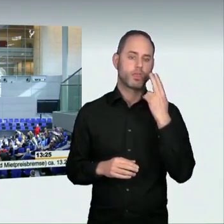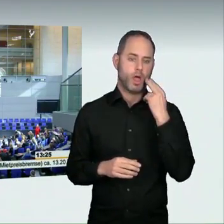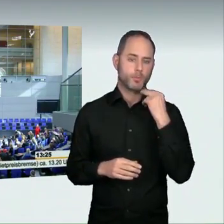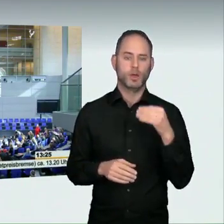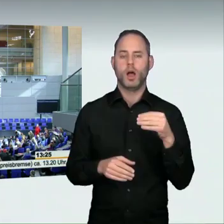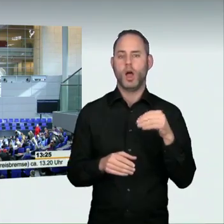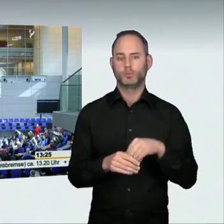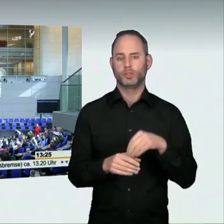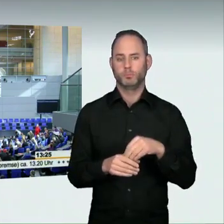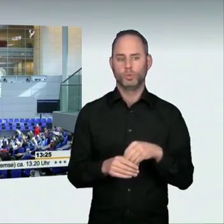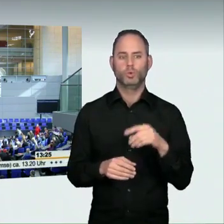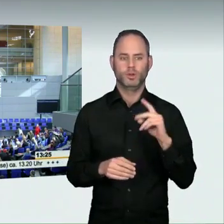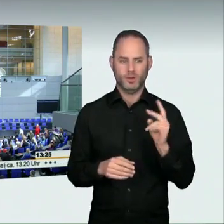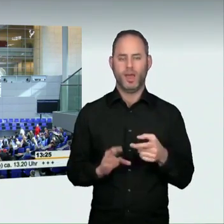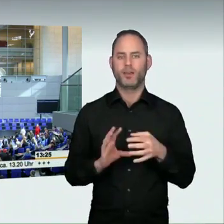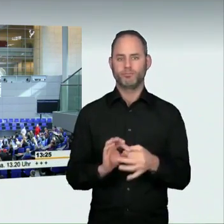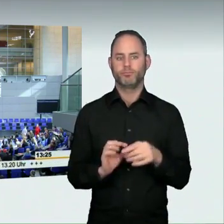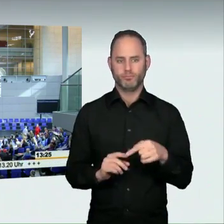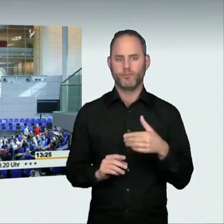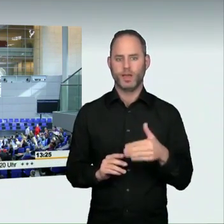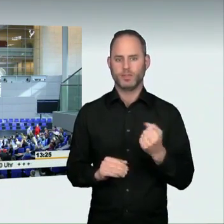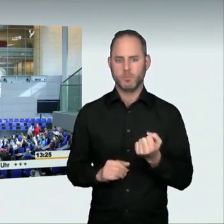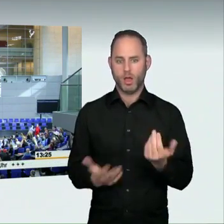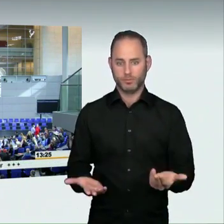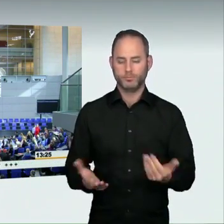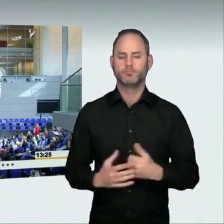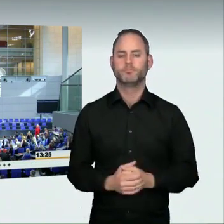und Schriftführer, die vorgesehenen Plätze einzunehmen.